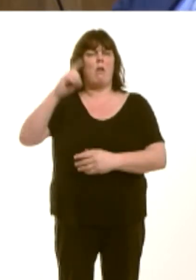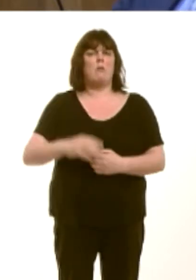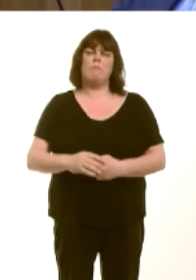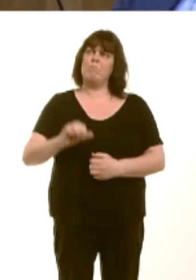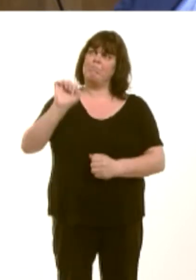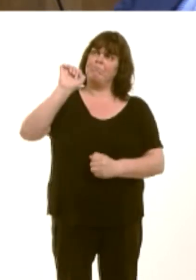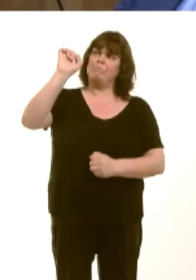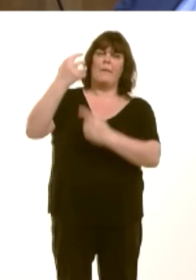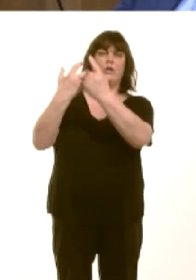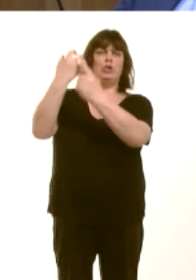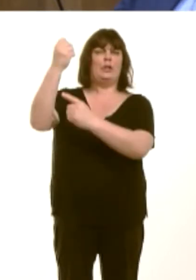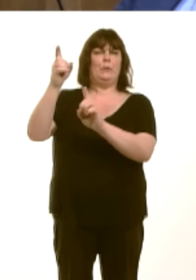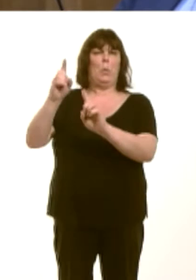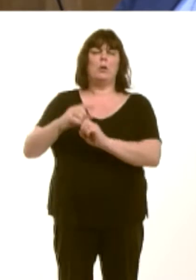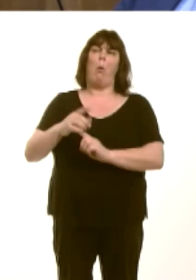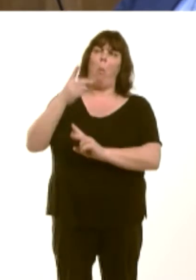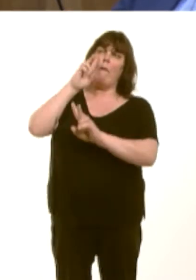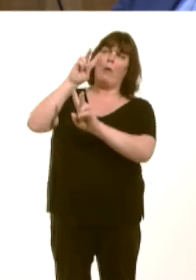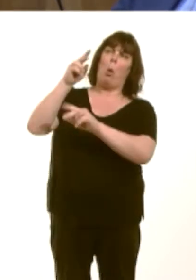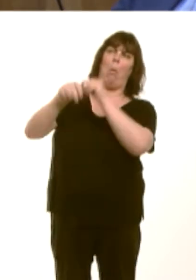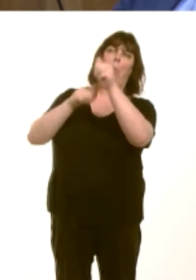sydd wedi cael ei wneud yn fanna.